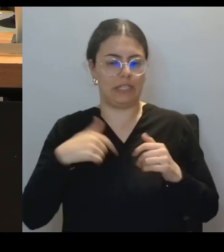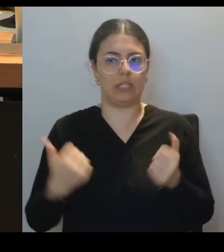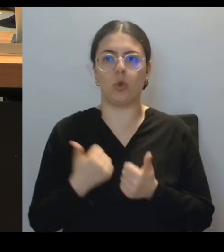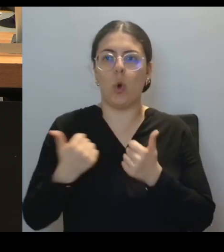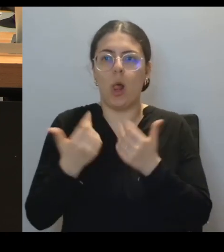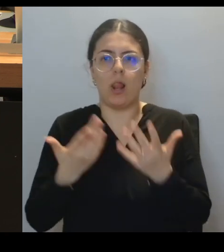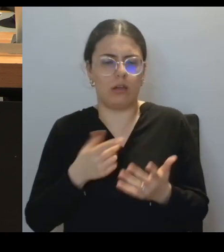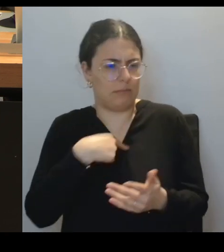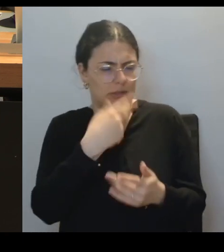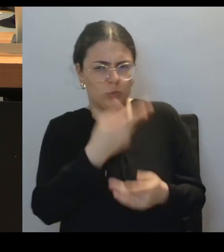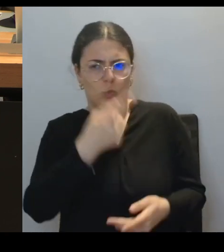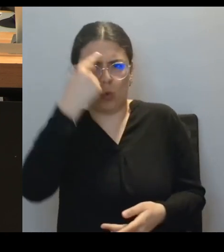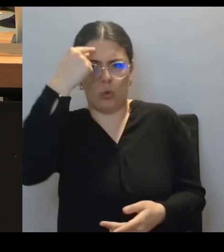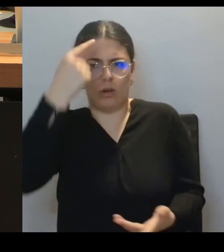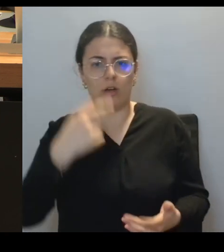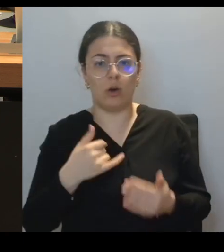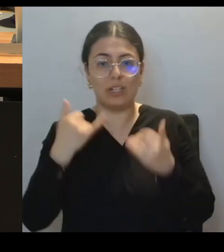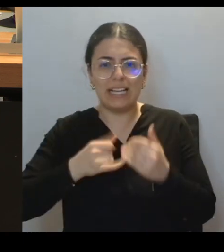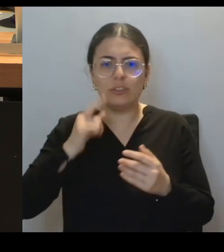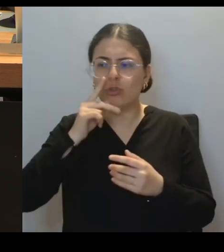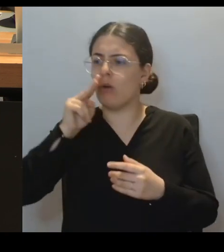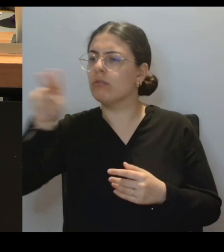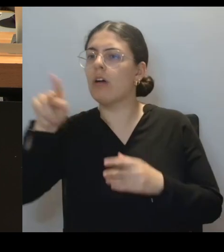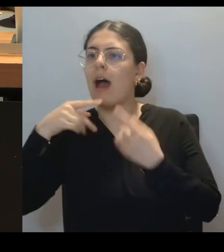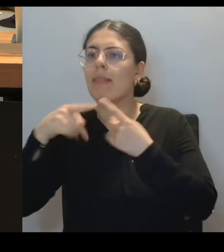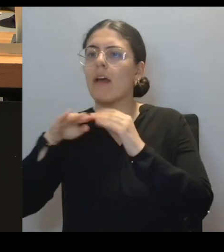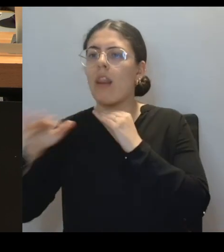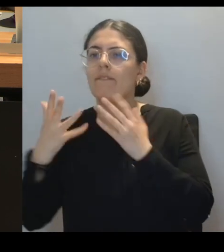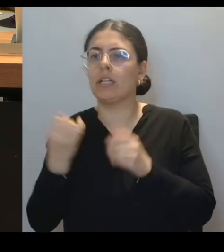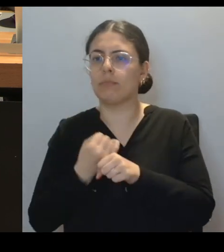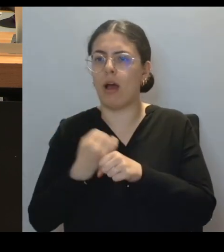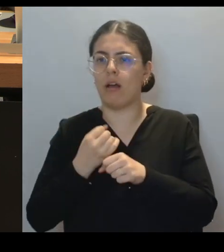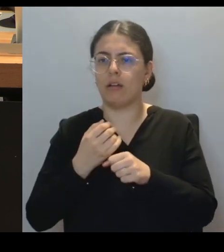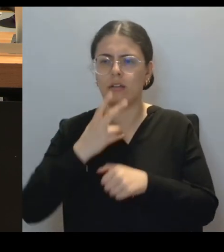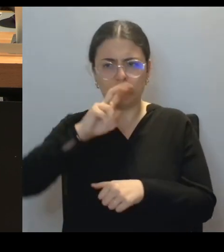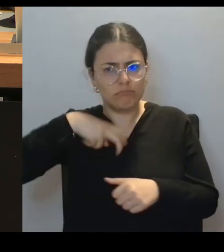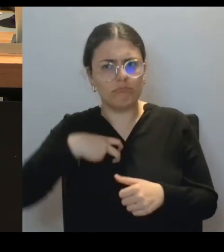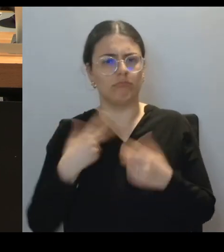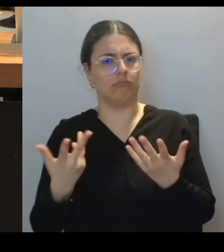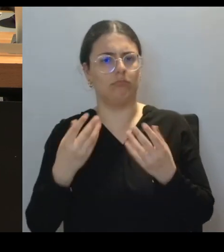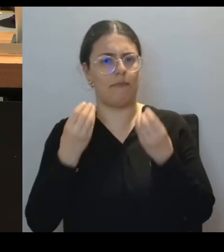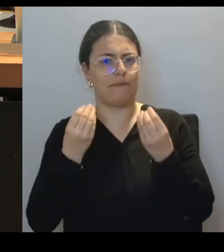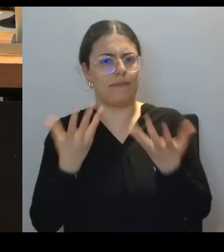In voller Souveränität haben wir diese Entscheidung getroffen, weil die Frage von Sicherheit, die Frage der Endlagerung und auch der Frage